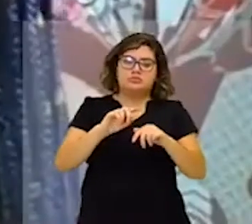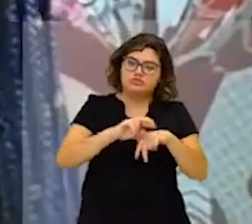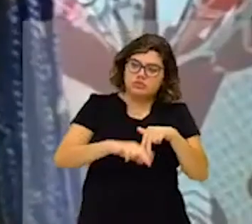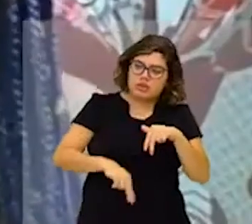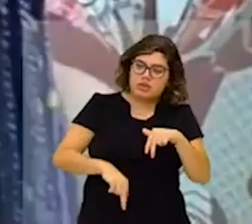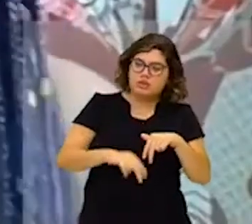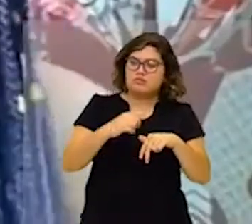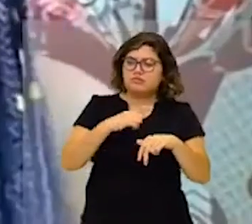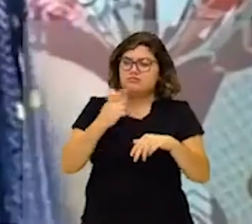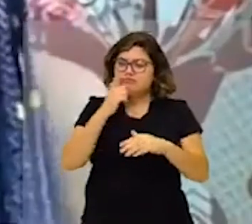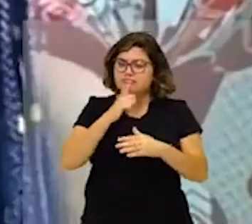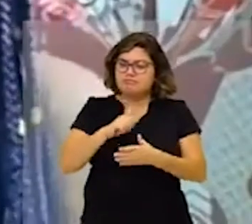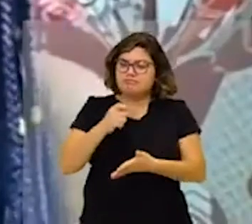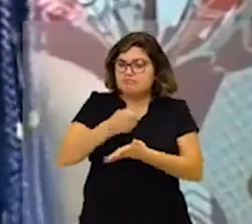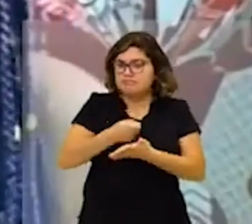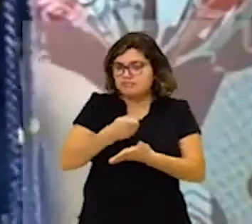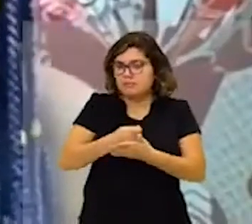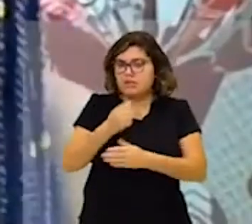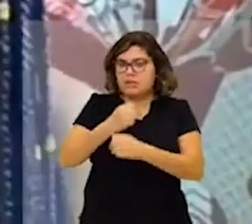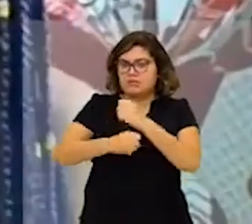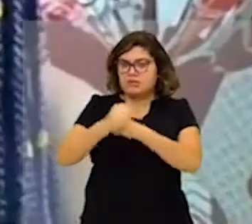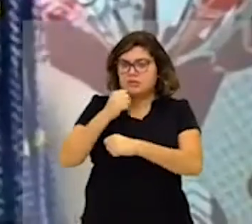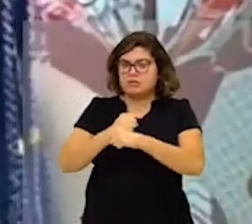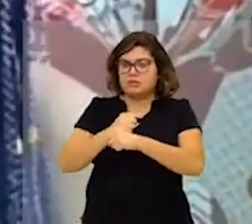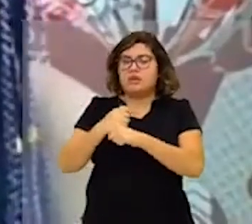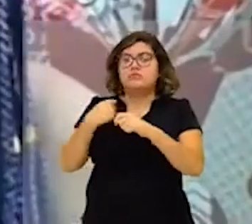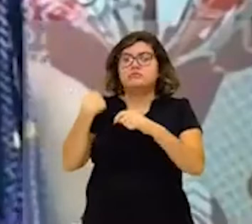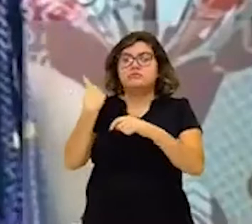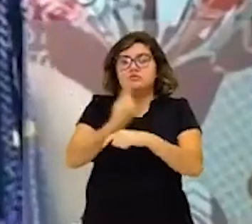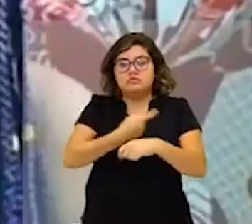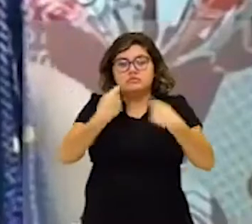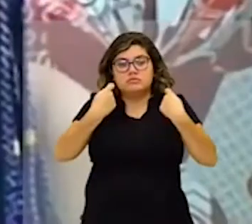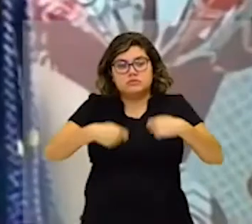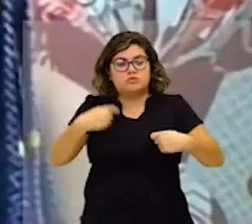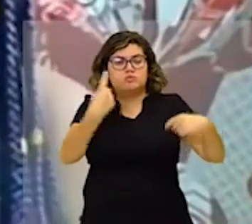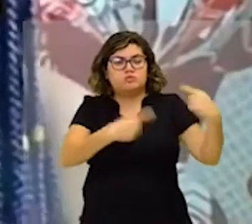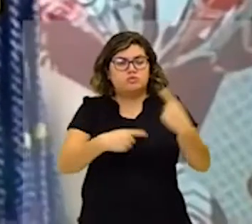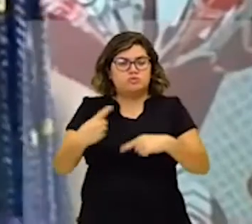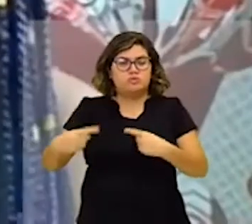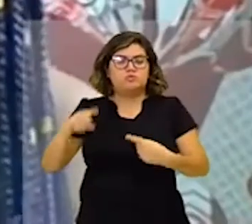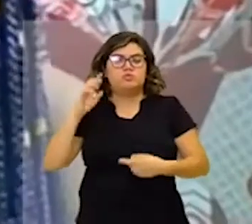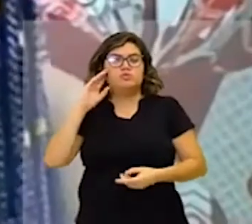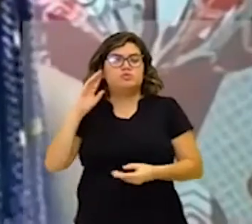ano passado mas precisamos de uma discussão em que leve em consideração também que essas